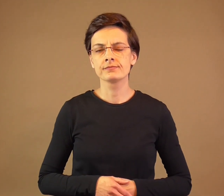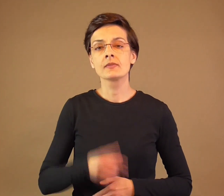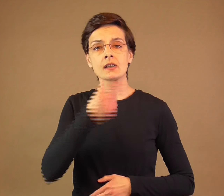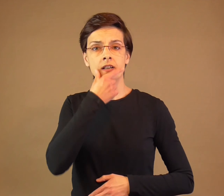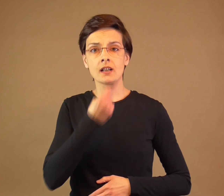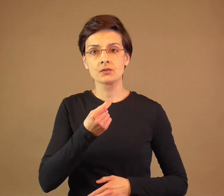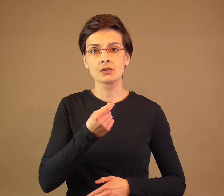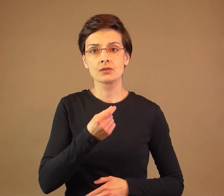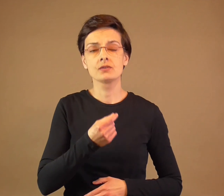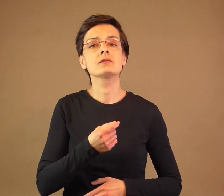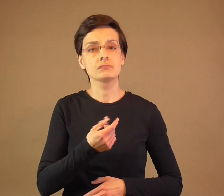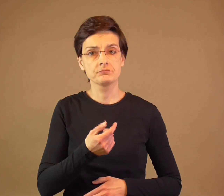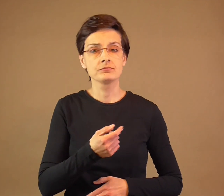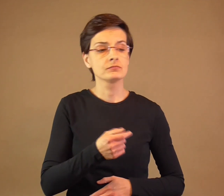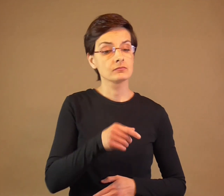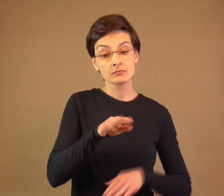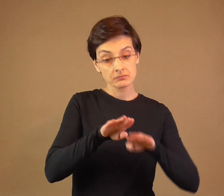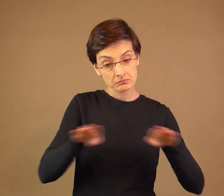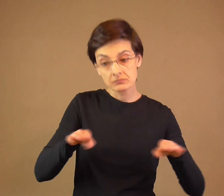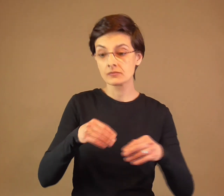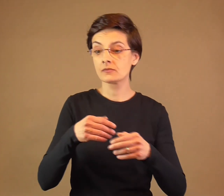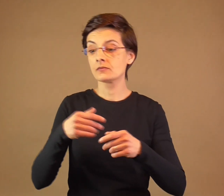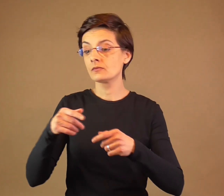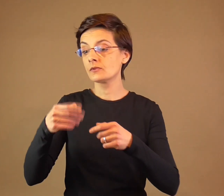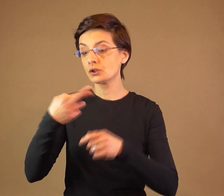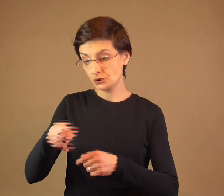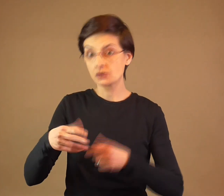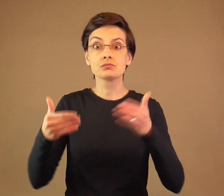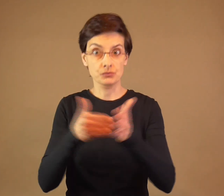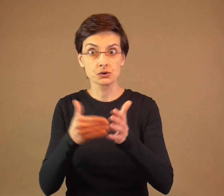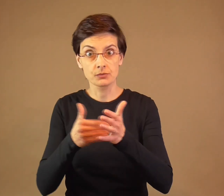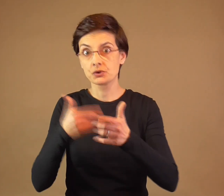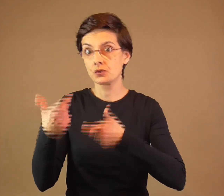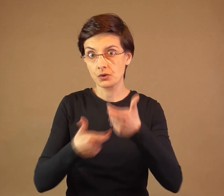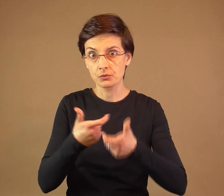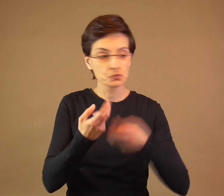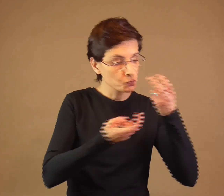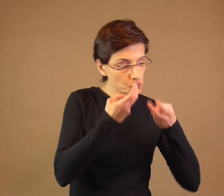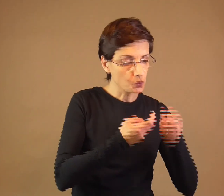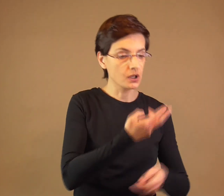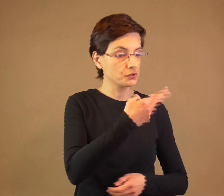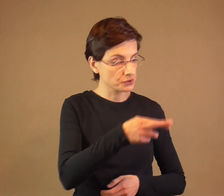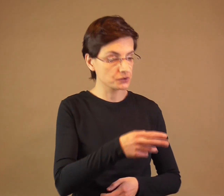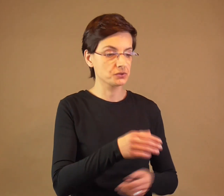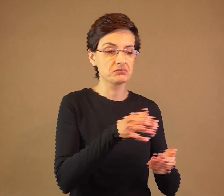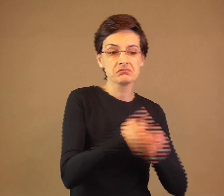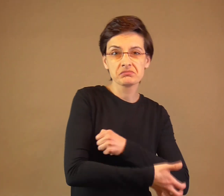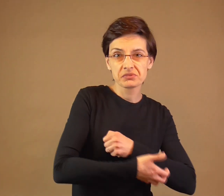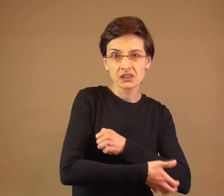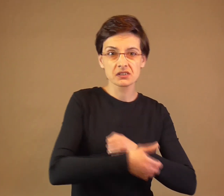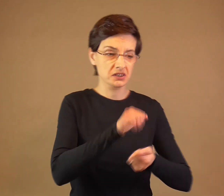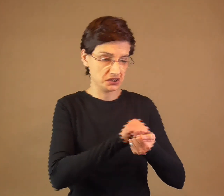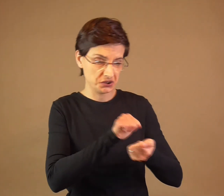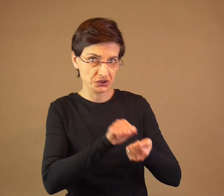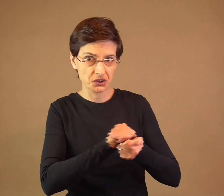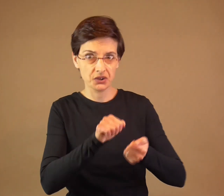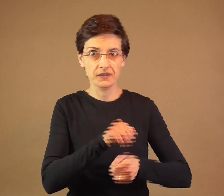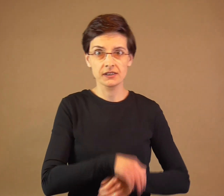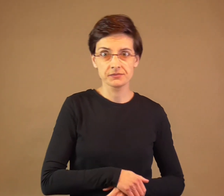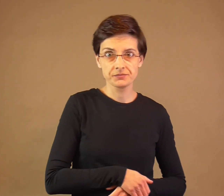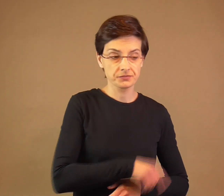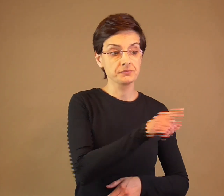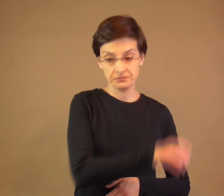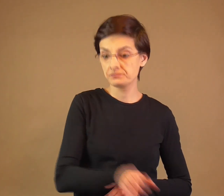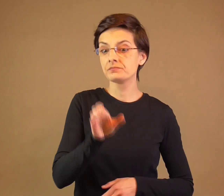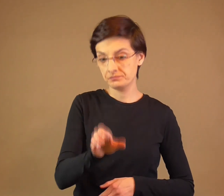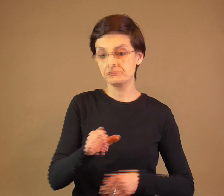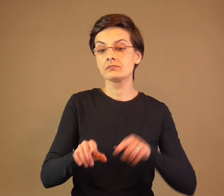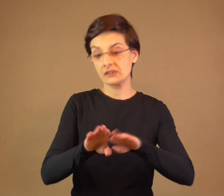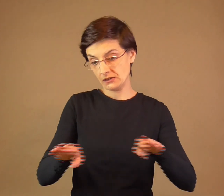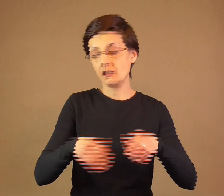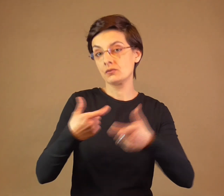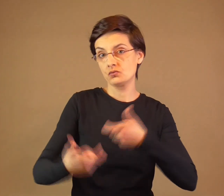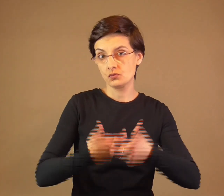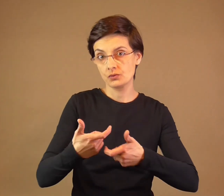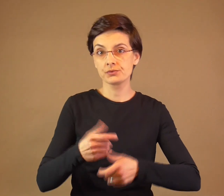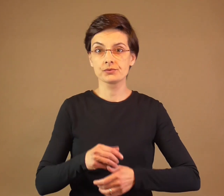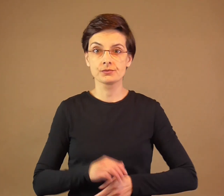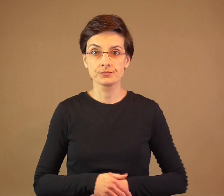Kantor do budowania scenografii wybierał biedne, zniszczone przedmioty.